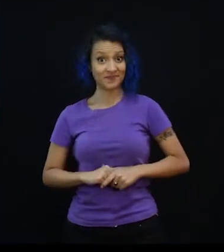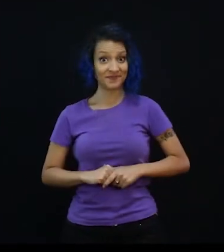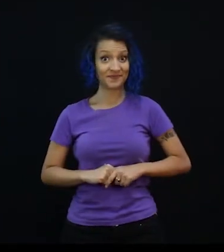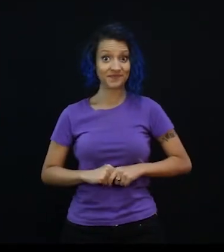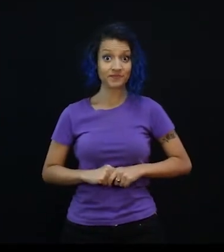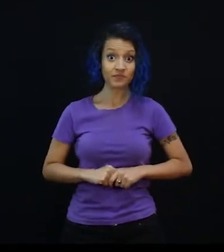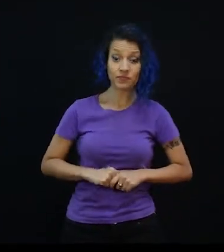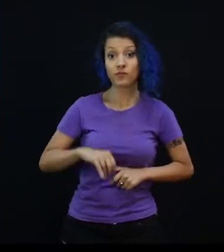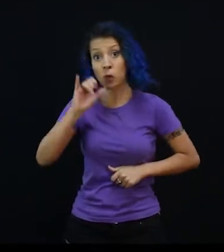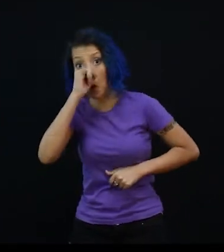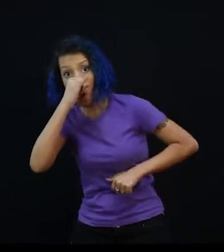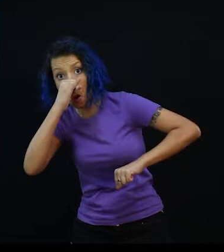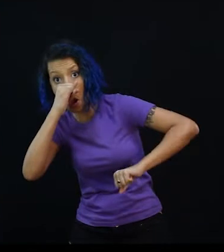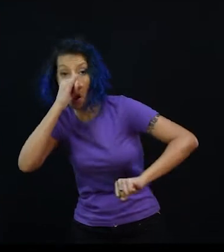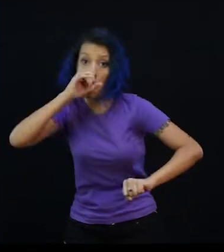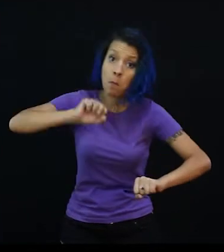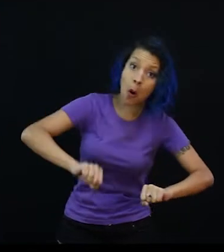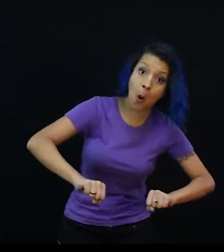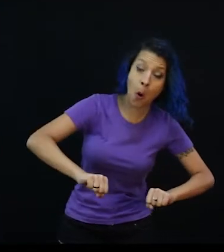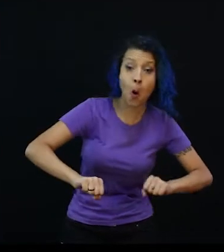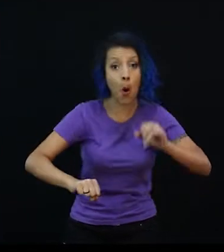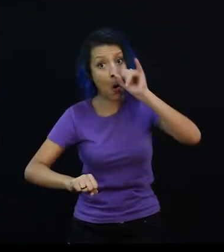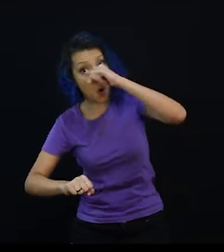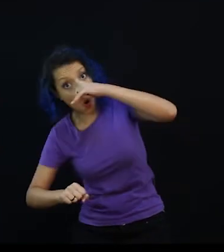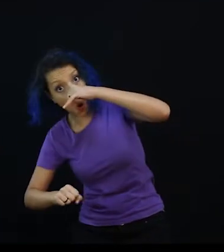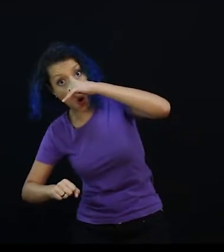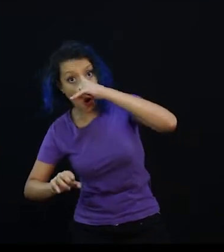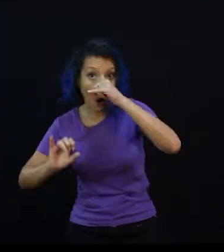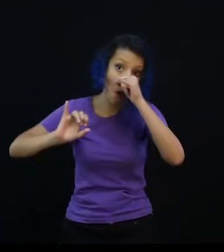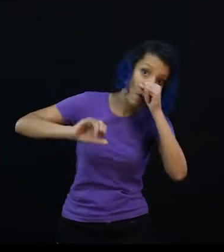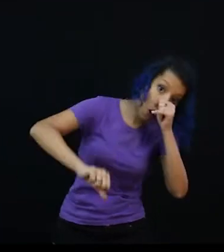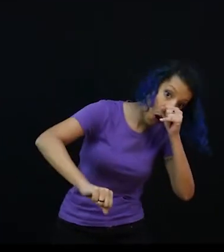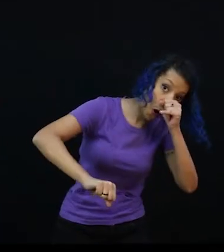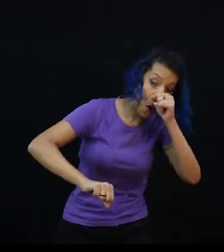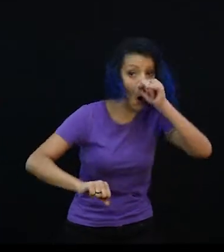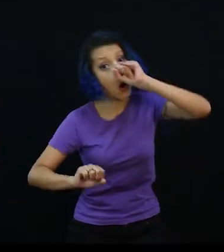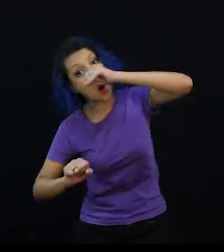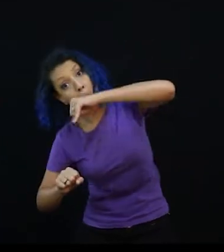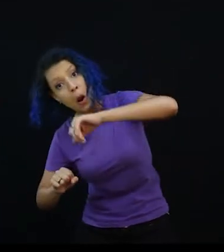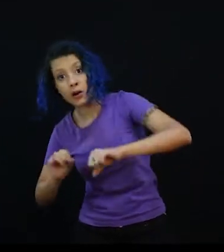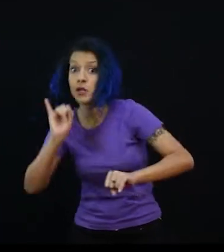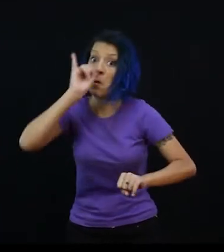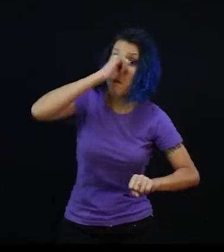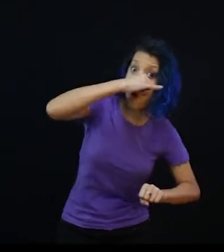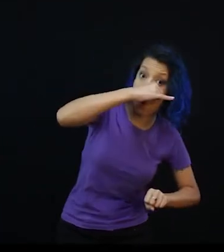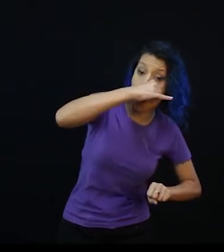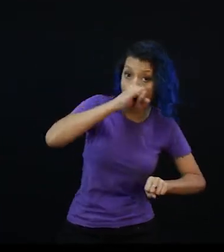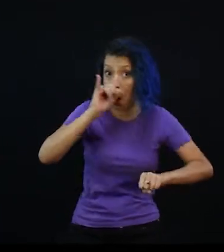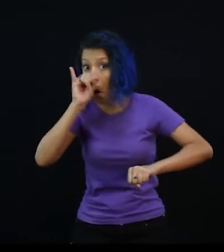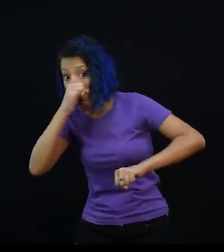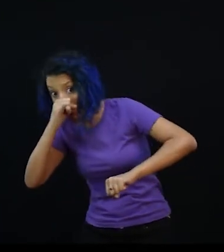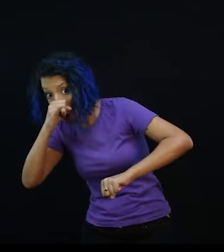É um porco esse porco